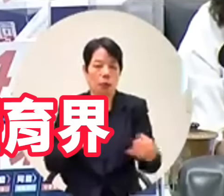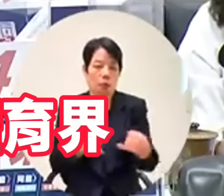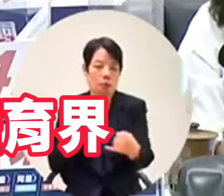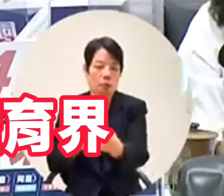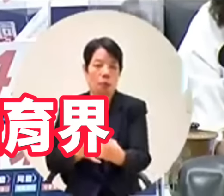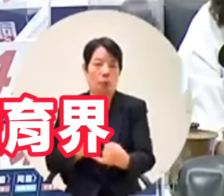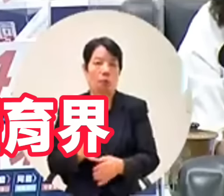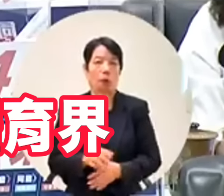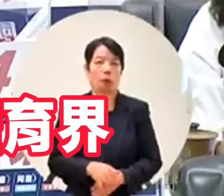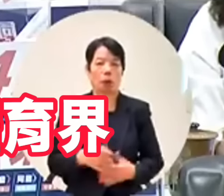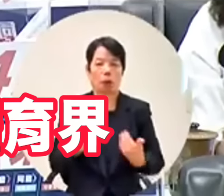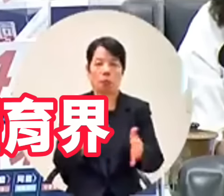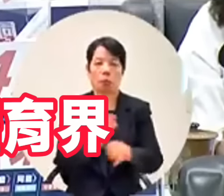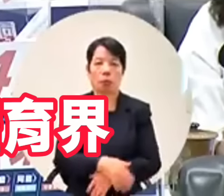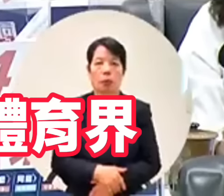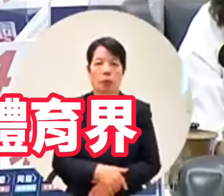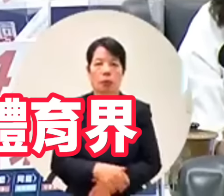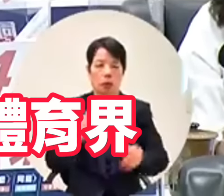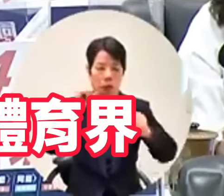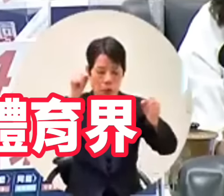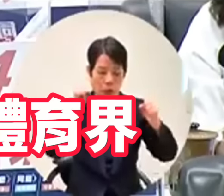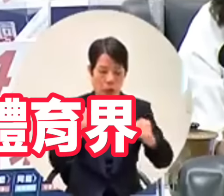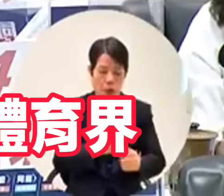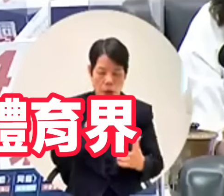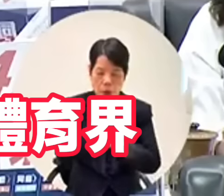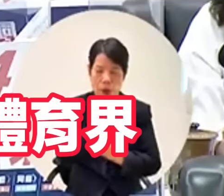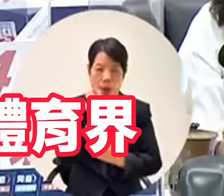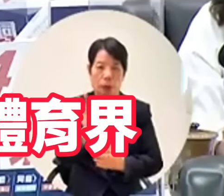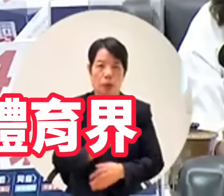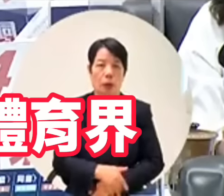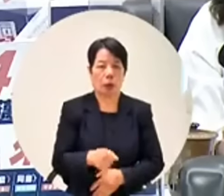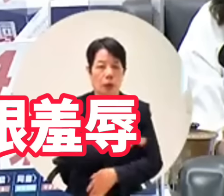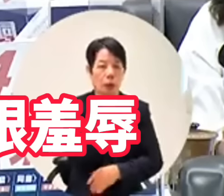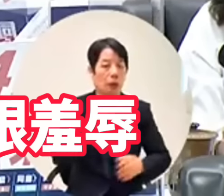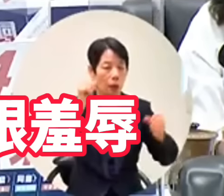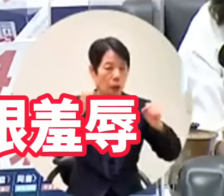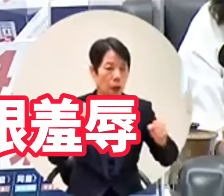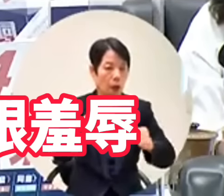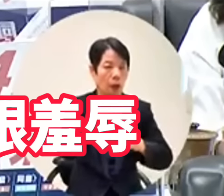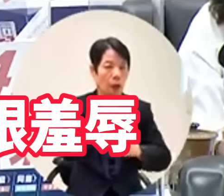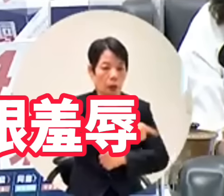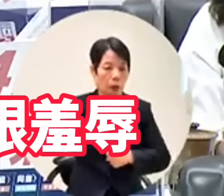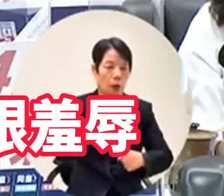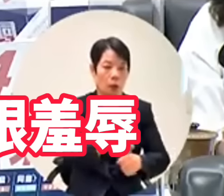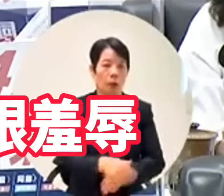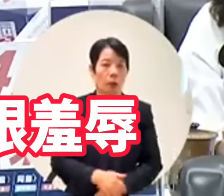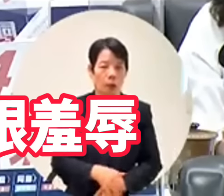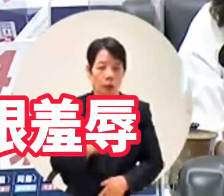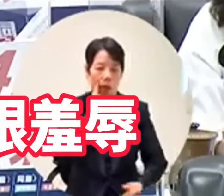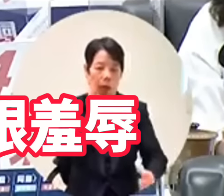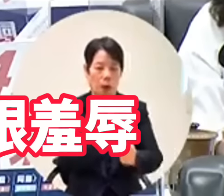不要來搞我們體育界 不要來讓辛苦的體育界 受到如此的蒙羞跟羞辱